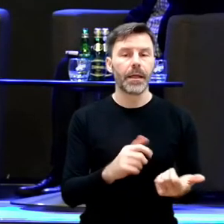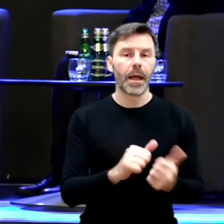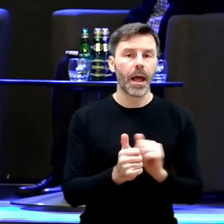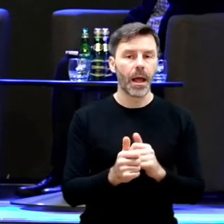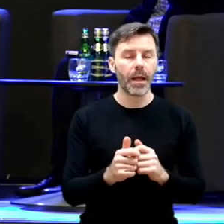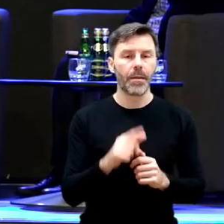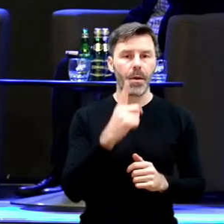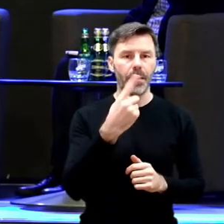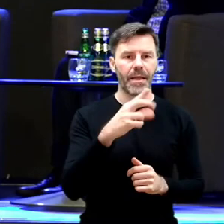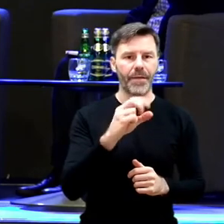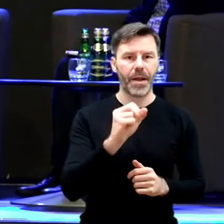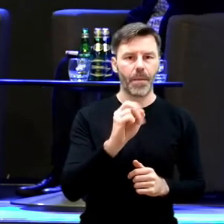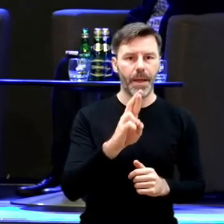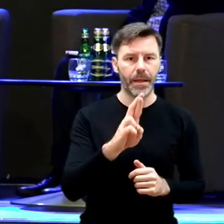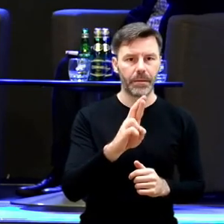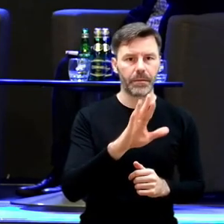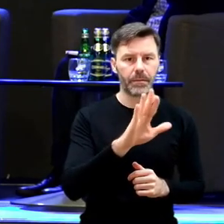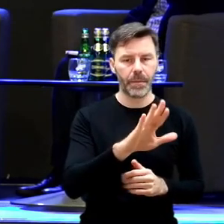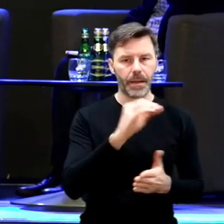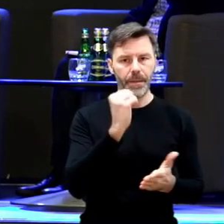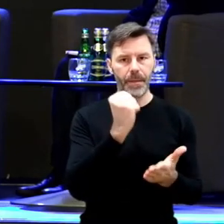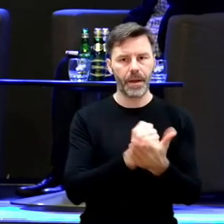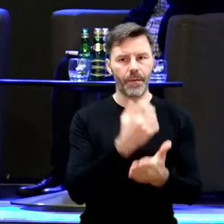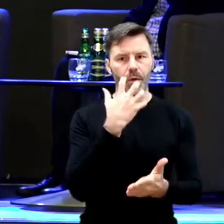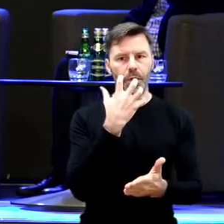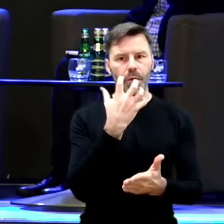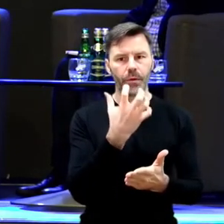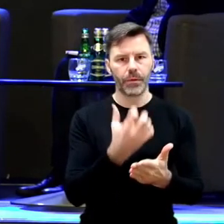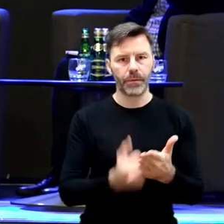mają prawo korzystać z tych instrumentów wsparcia.